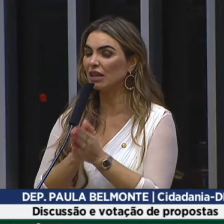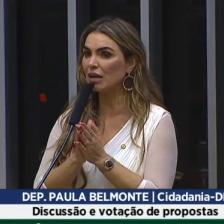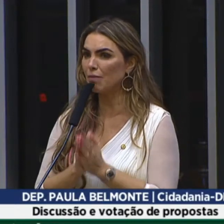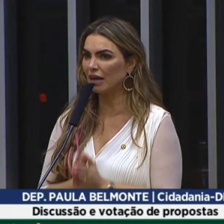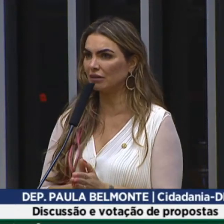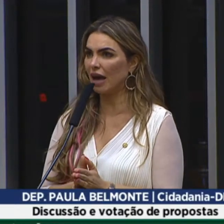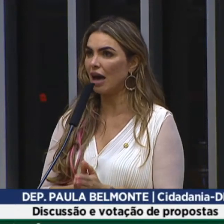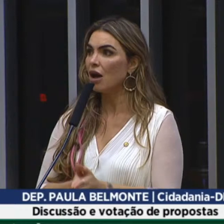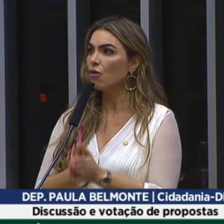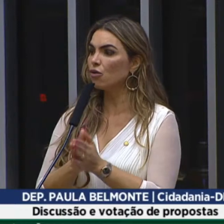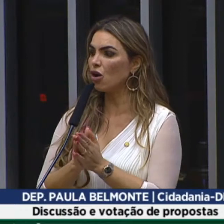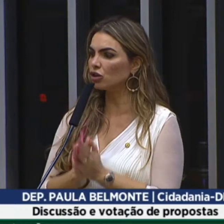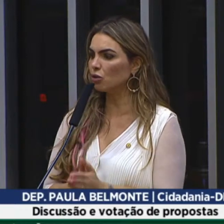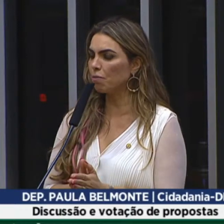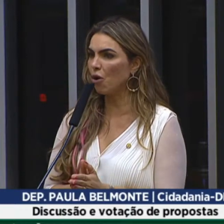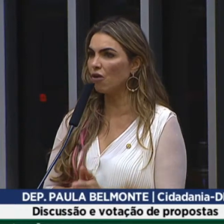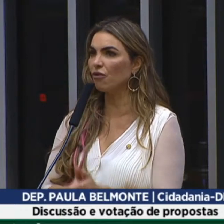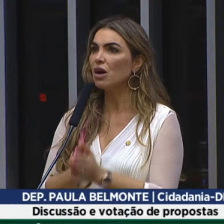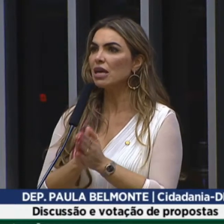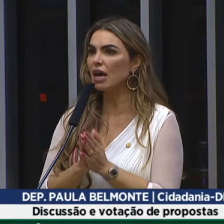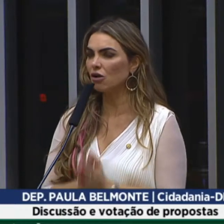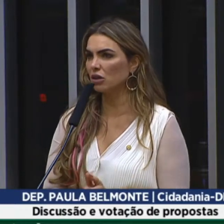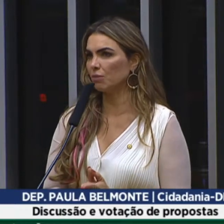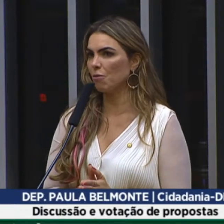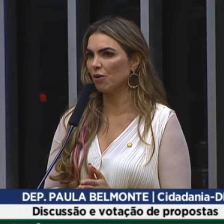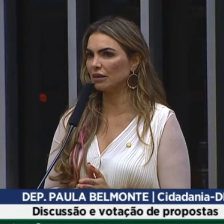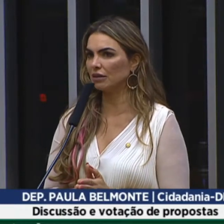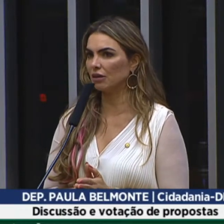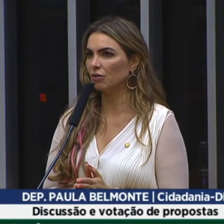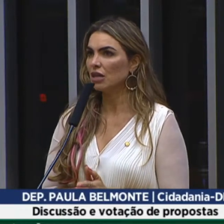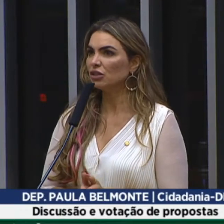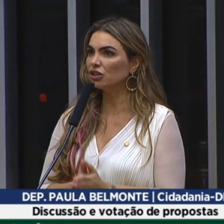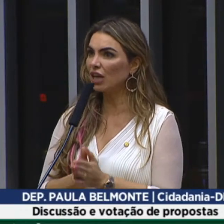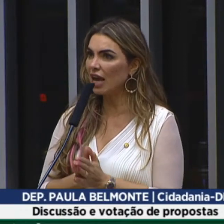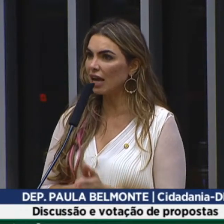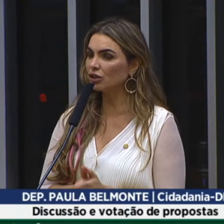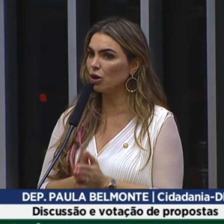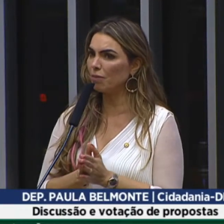POSSA LIBERTAR O NOSSO POVO E A NOSSA POPULAÇÃO. CHEGA DE OPRESSÃO. OPRESSÃO É OBRIGAÇÃO NO SENTIDO DE